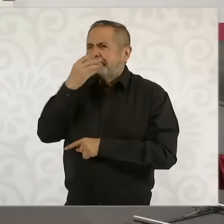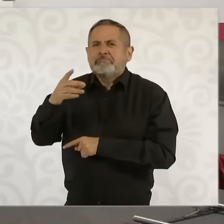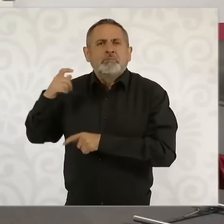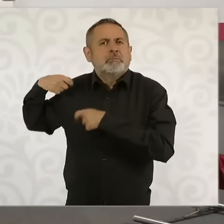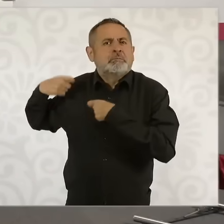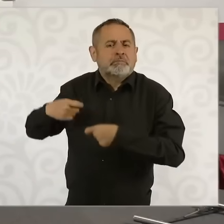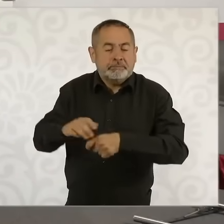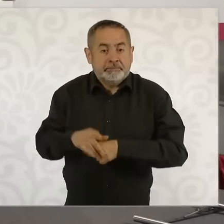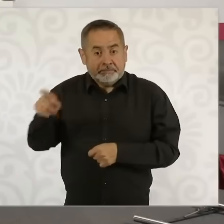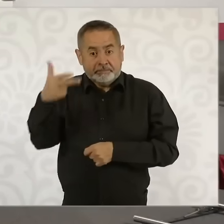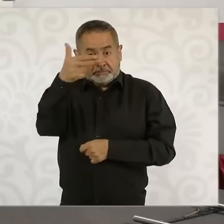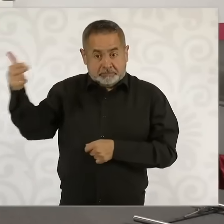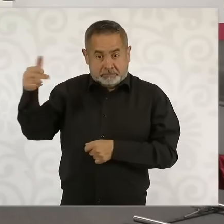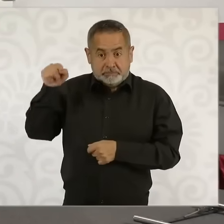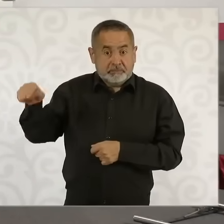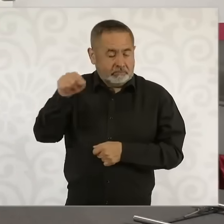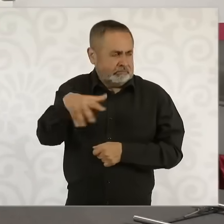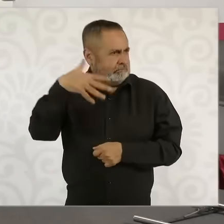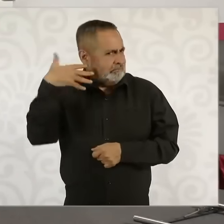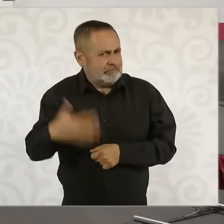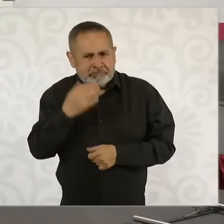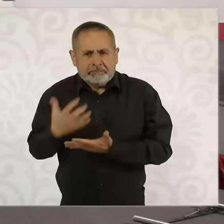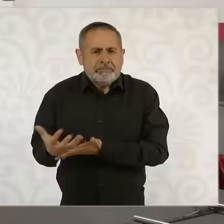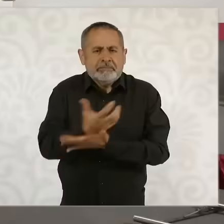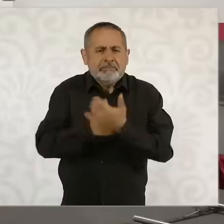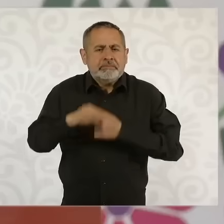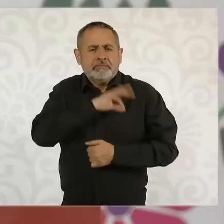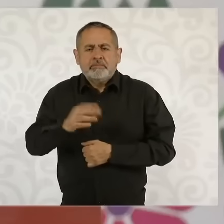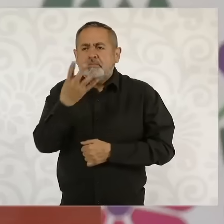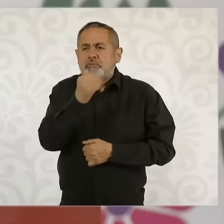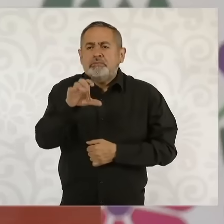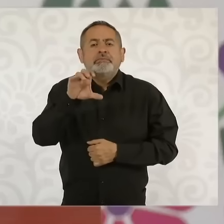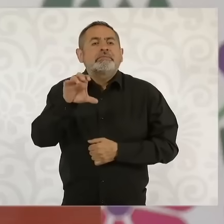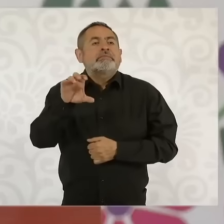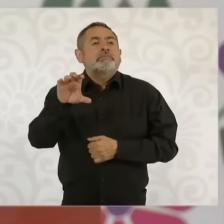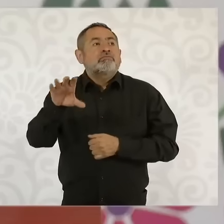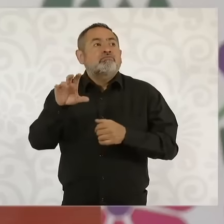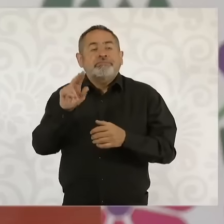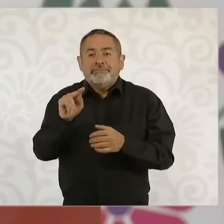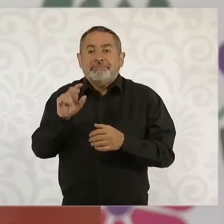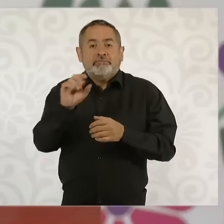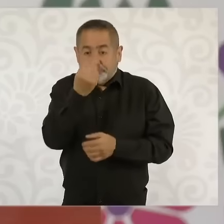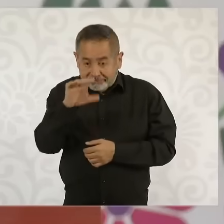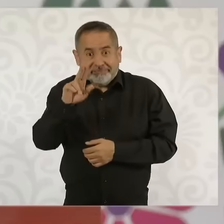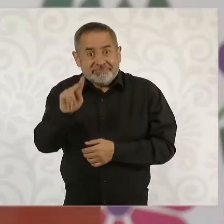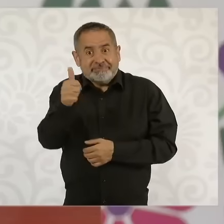hoteles hasta el momento han generado 986 empleos directos y la mayoría de los de las personas que